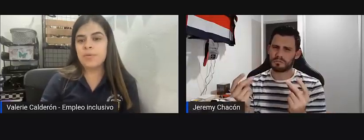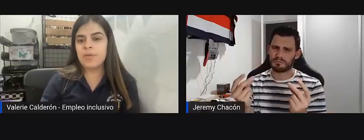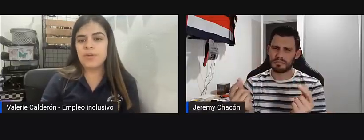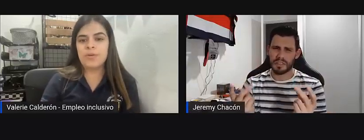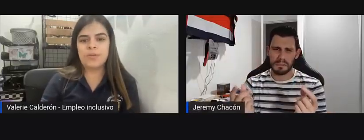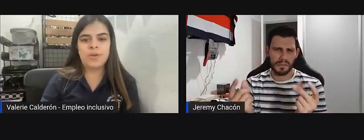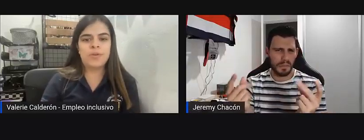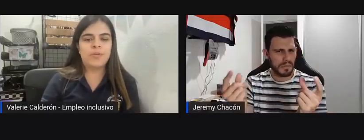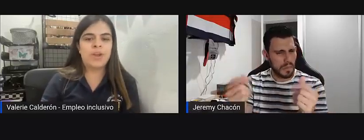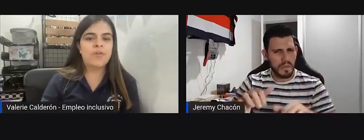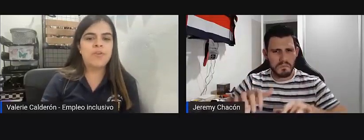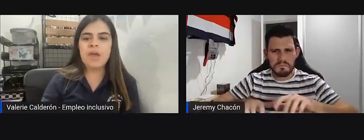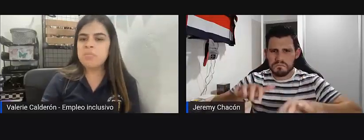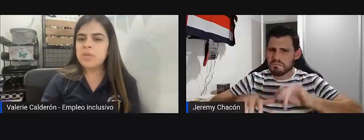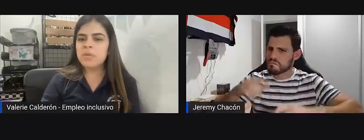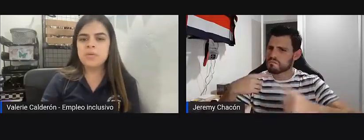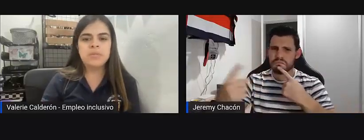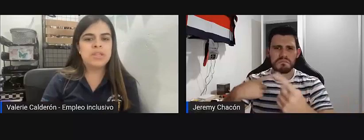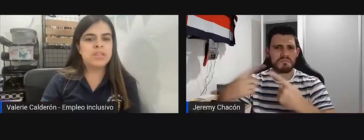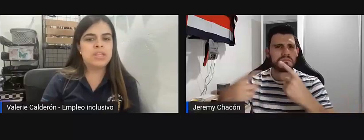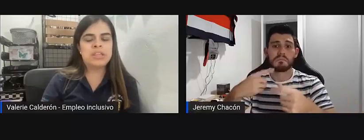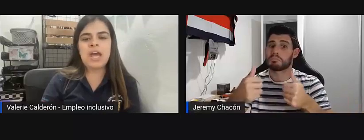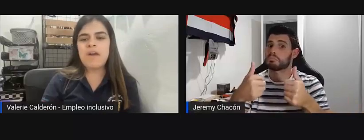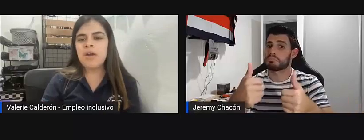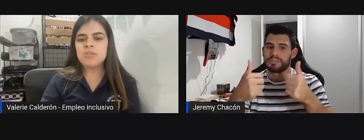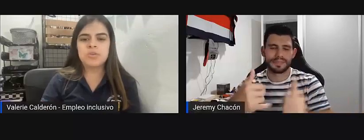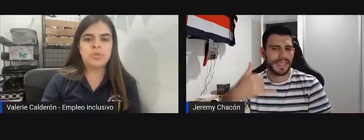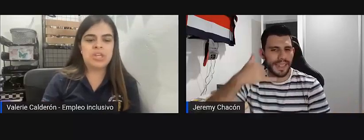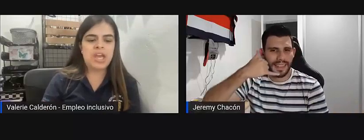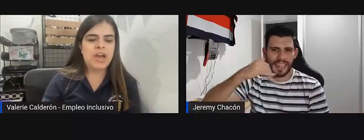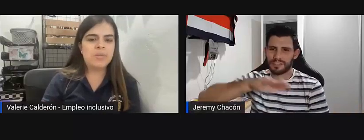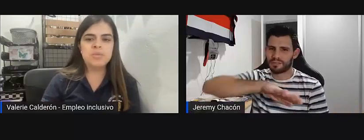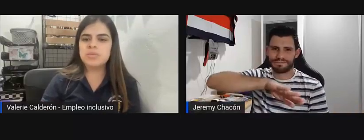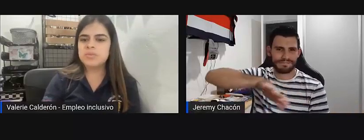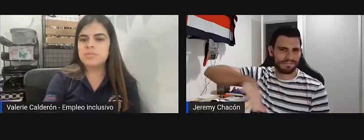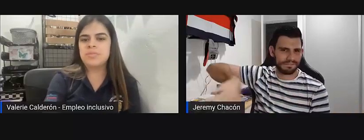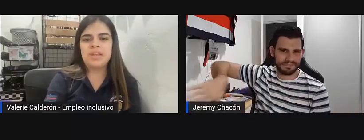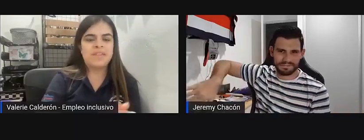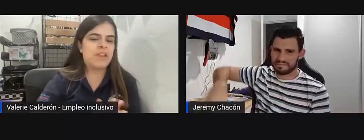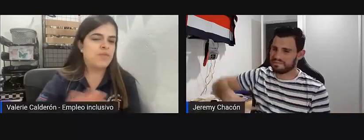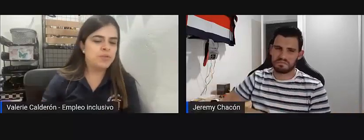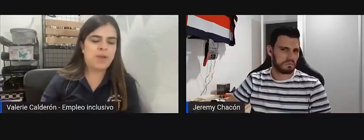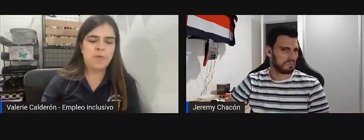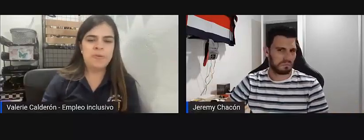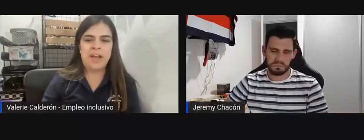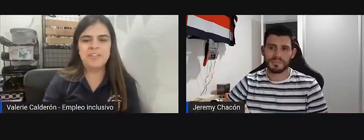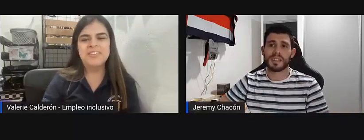por correo correo correo rápido digital nos comunicamos el teléfono a un lado